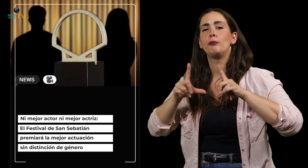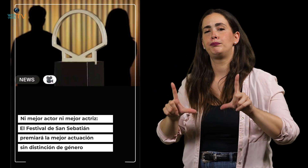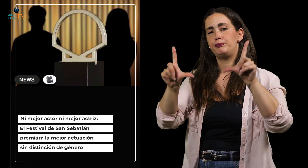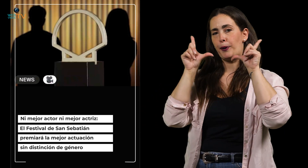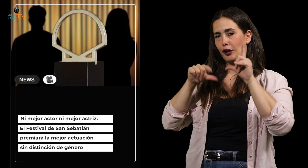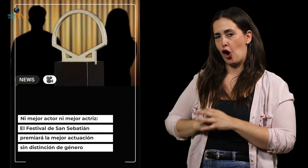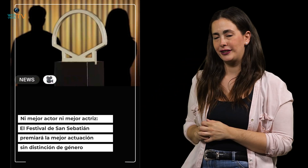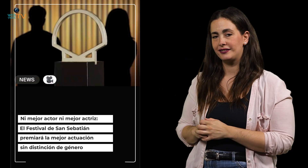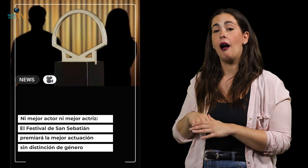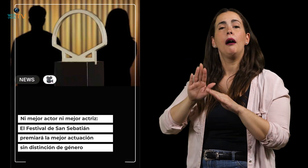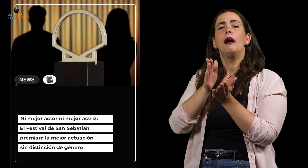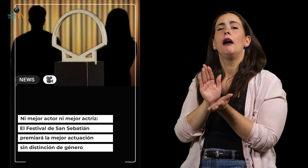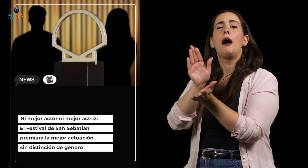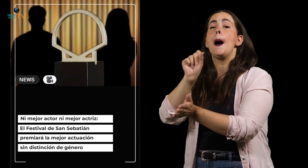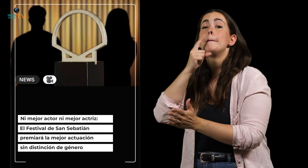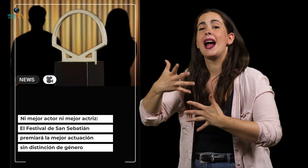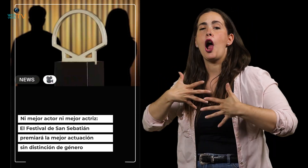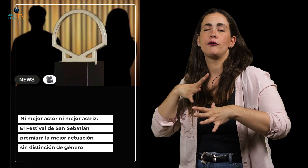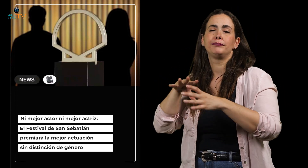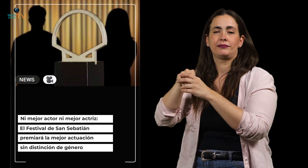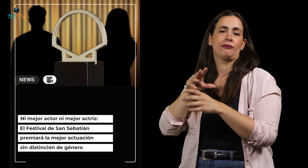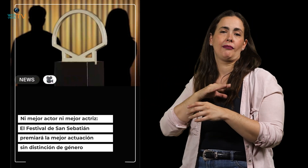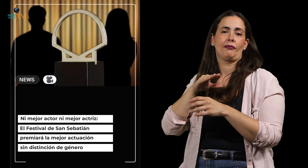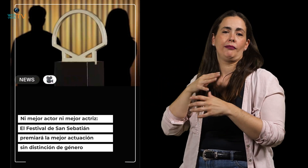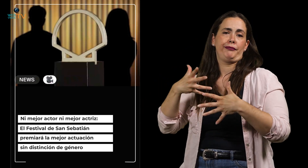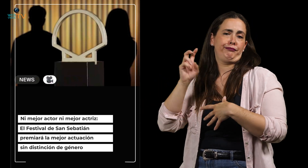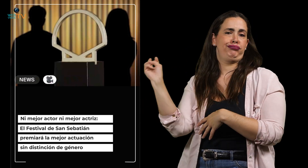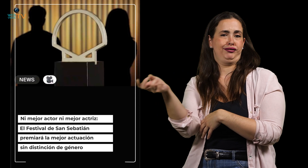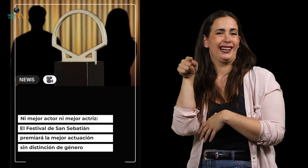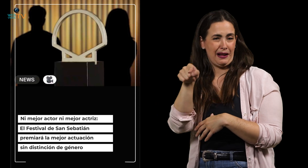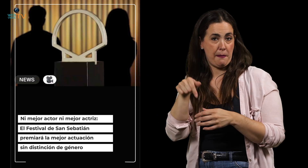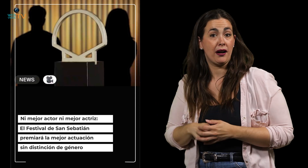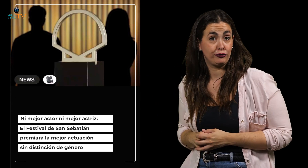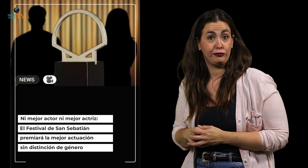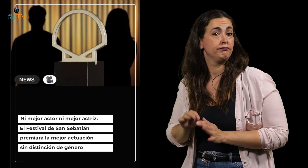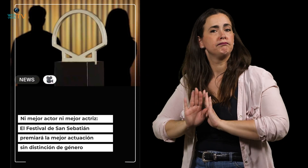por la Concha de Plata a mejor interpretación protagonista y a mejor interpretación de reparto”